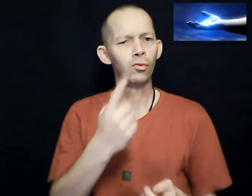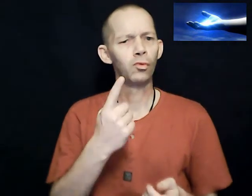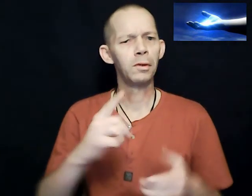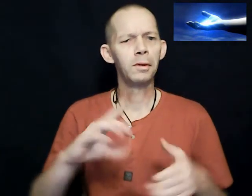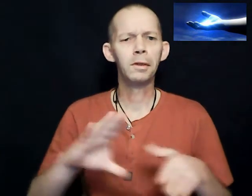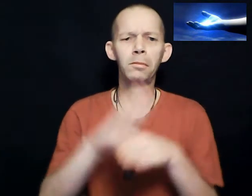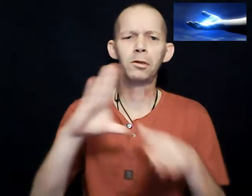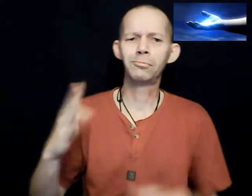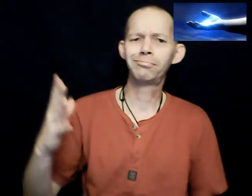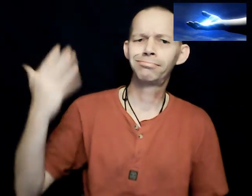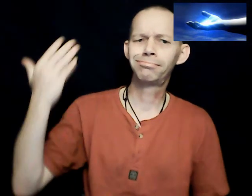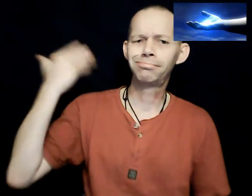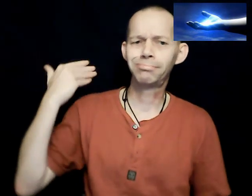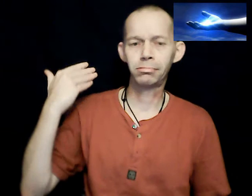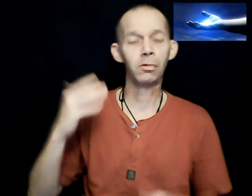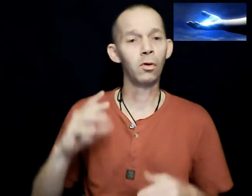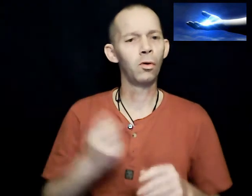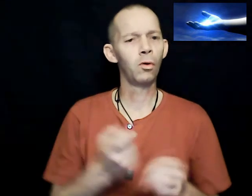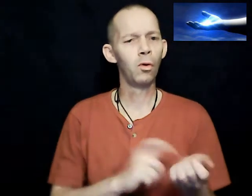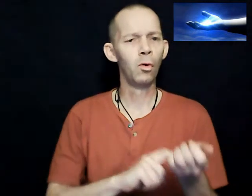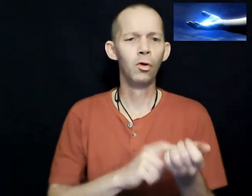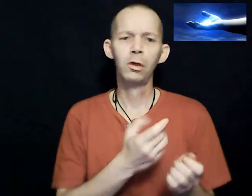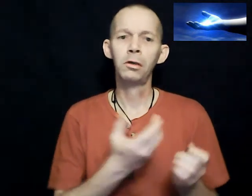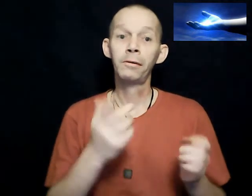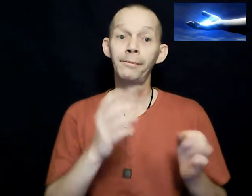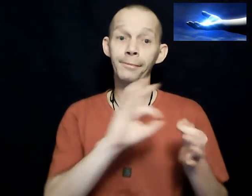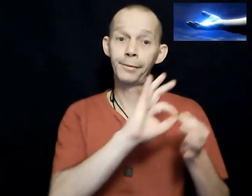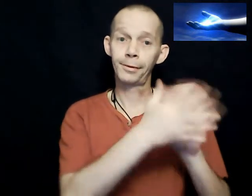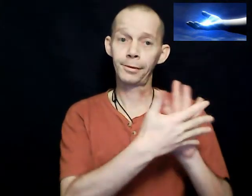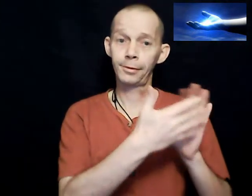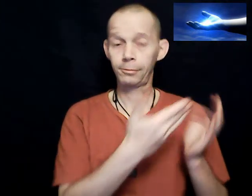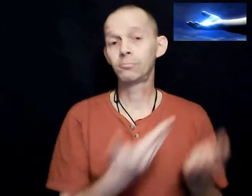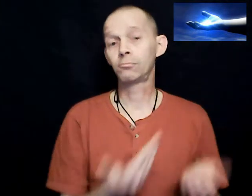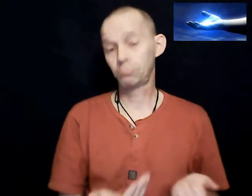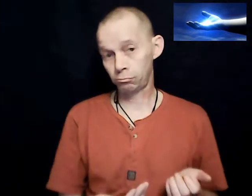Vous avez vu l'image précédent : trouvé dans l'internet